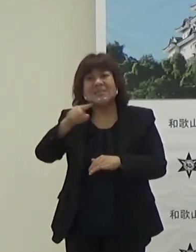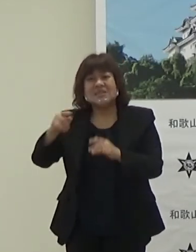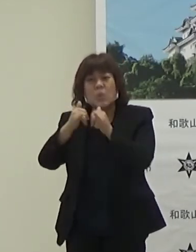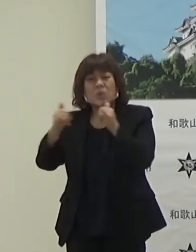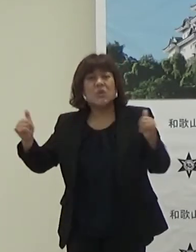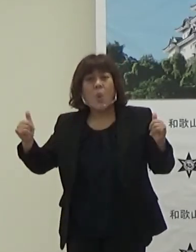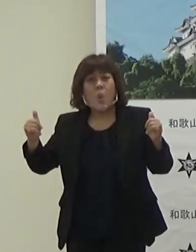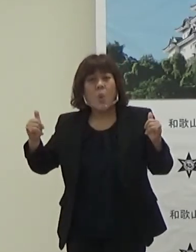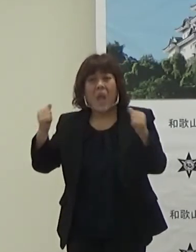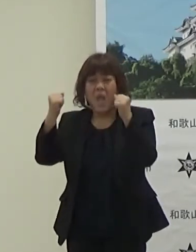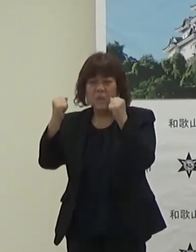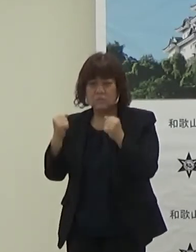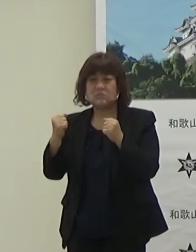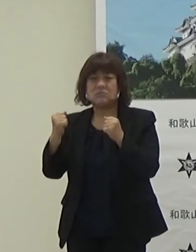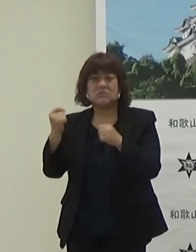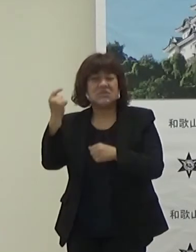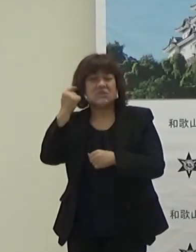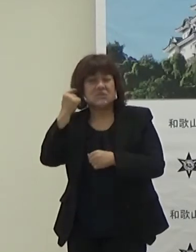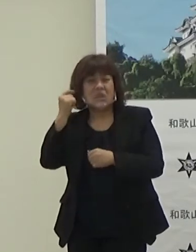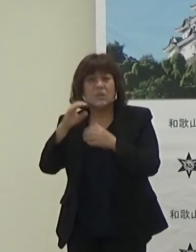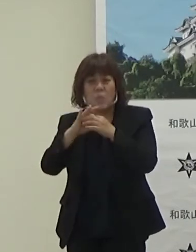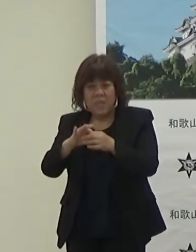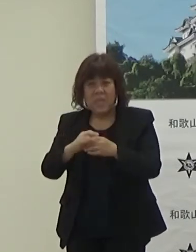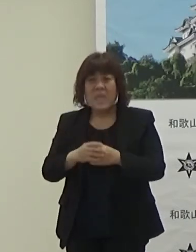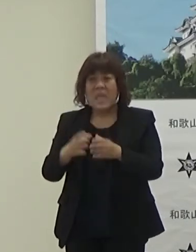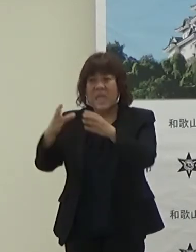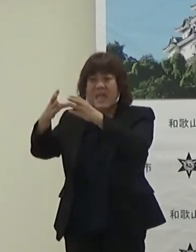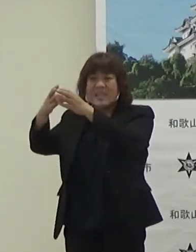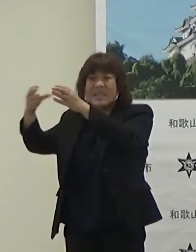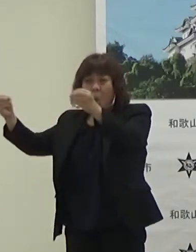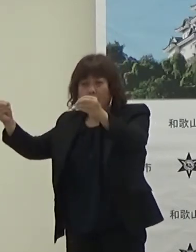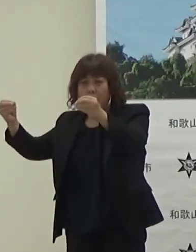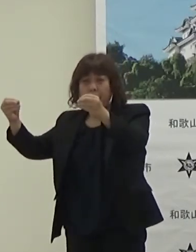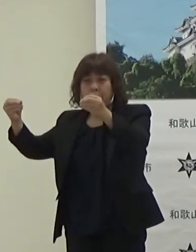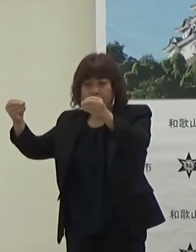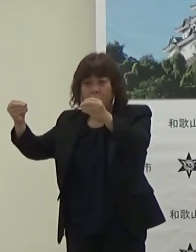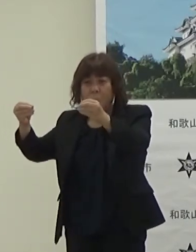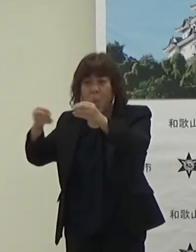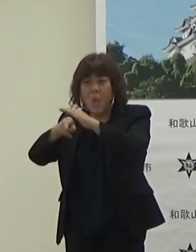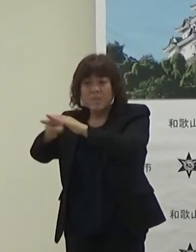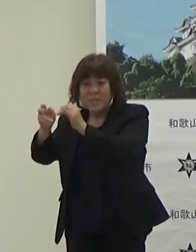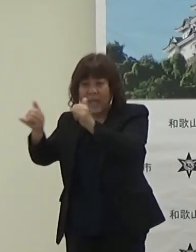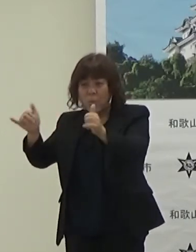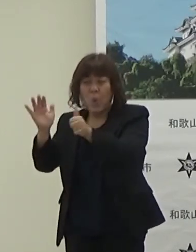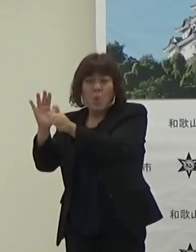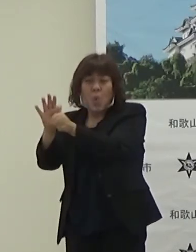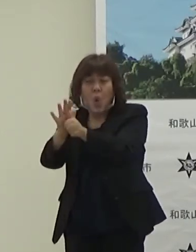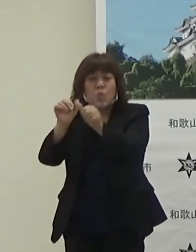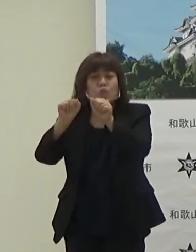出られてるということで日本政府も難民受け入れを協力していくということで和歌山市